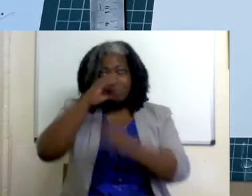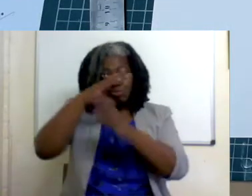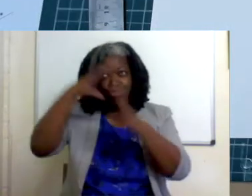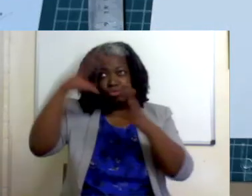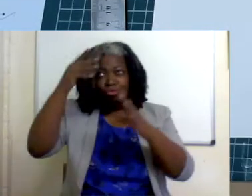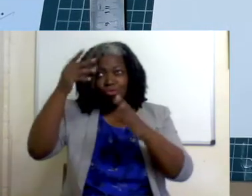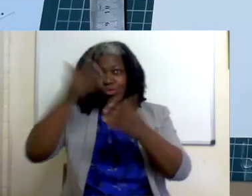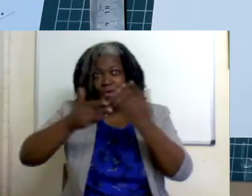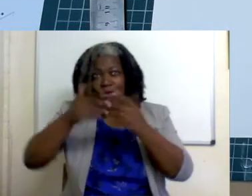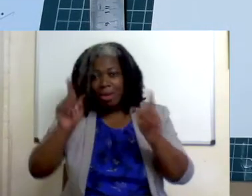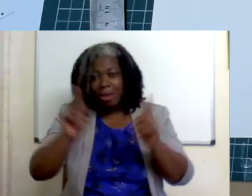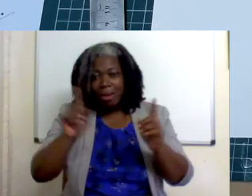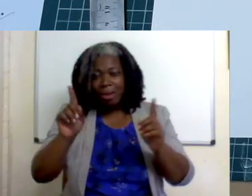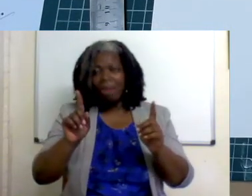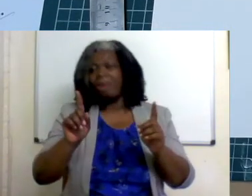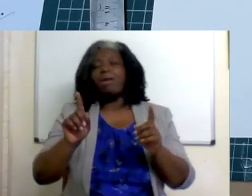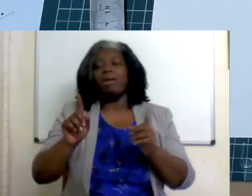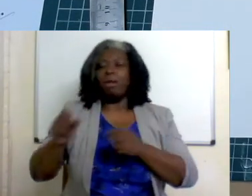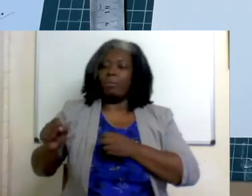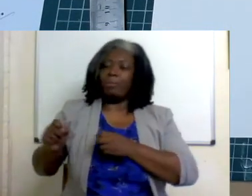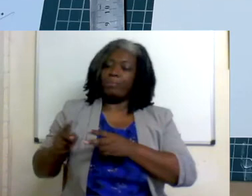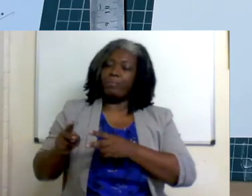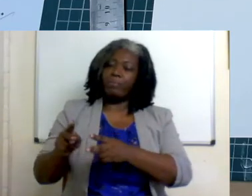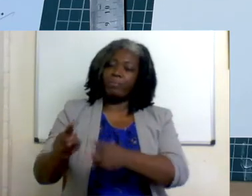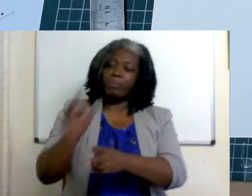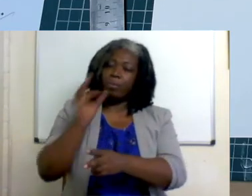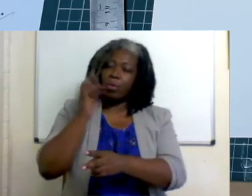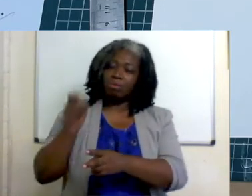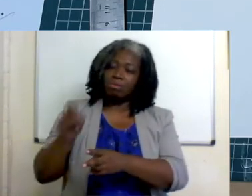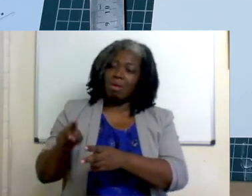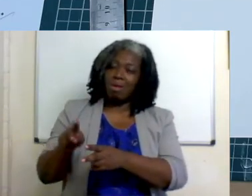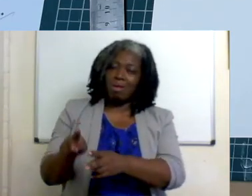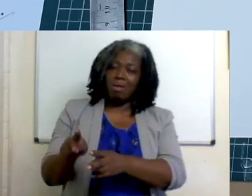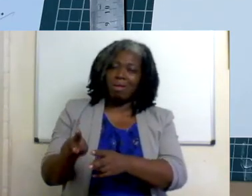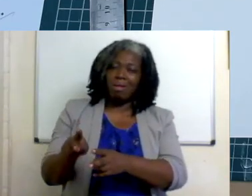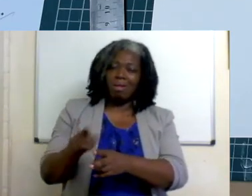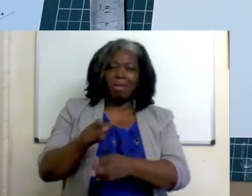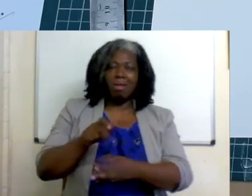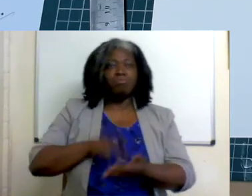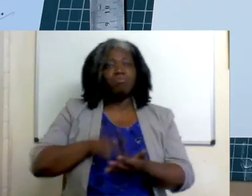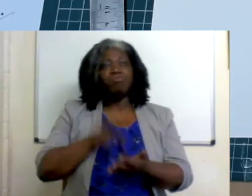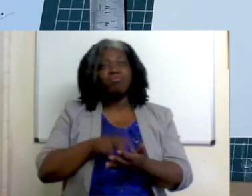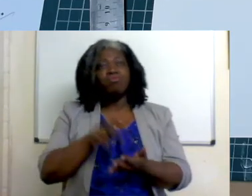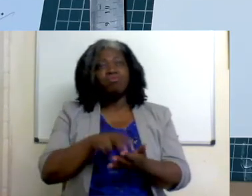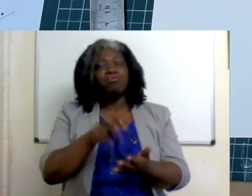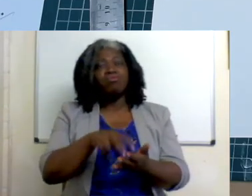o cem bude tento pribeh. Tady je clovek, ktery se prochazi treba kolem kanalu. A tady je